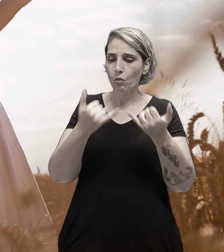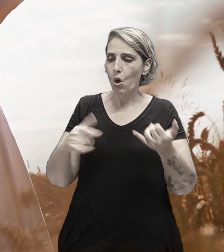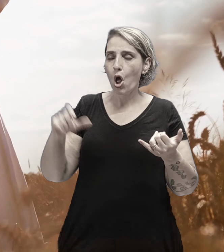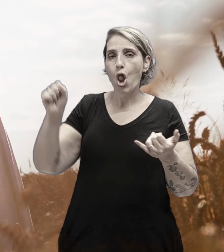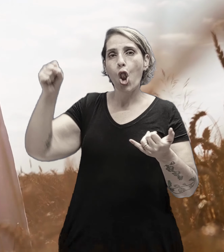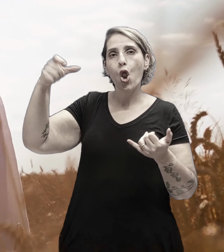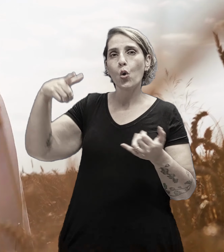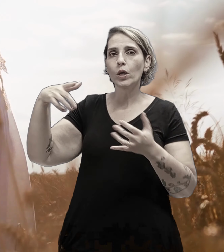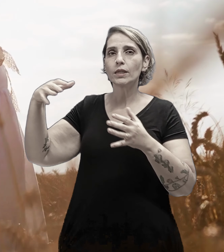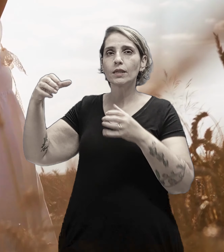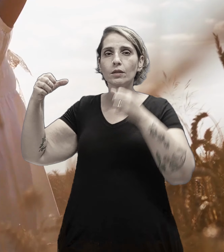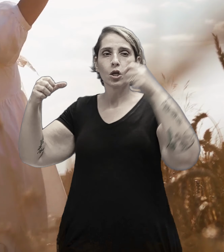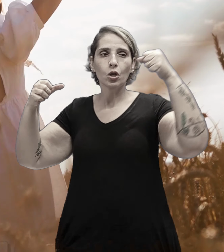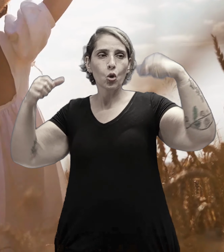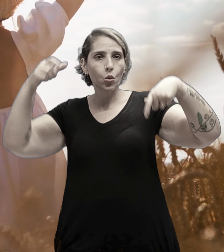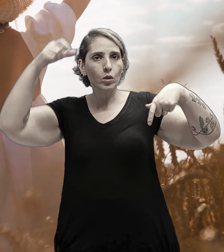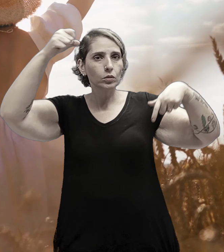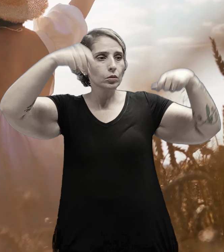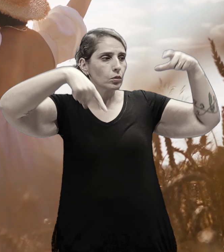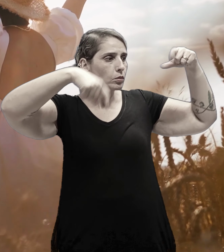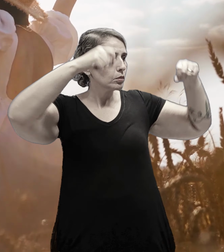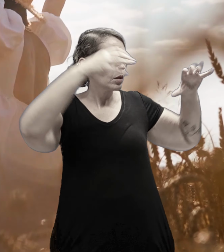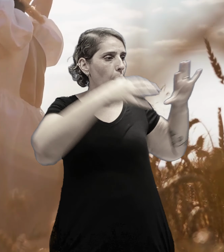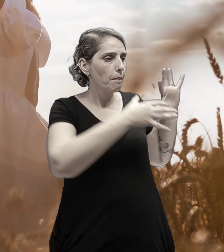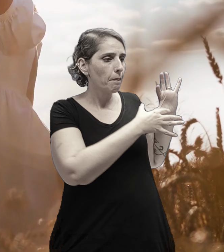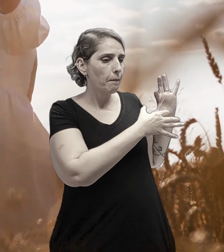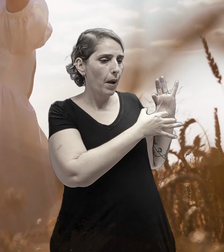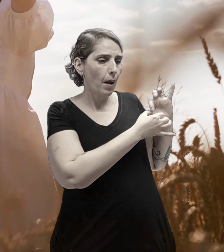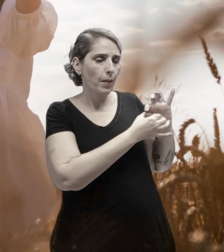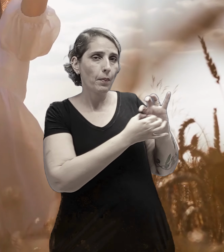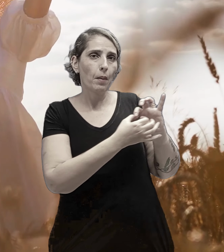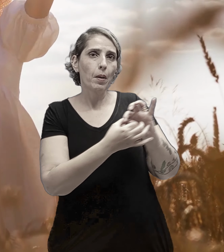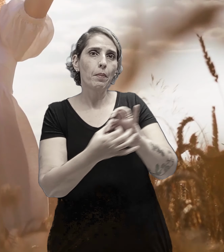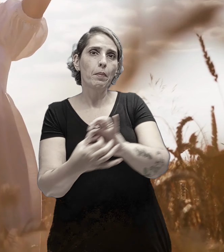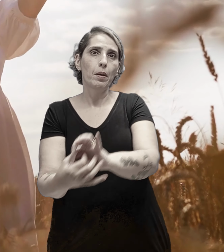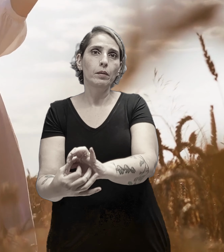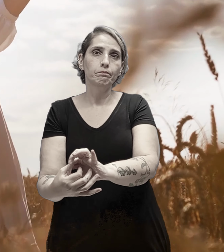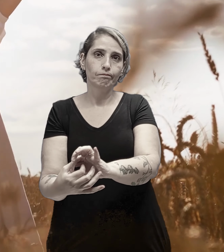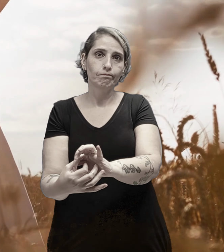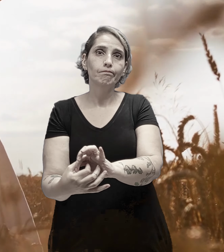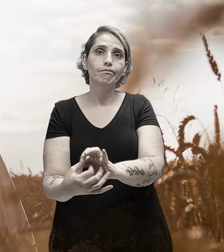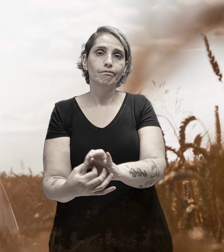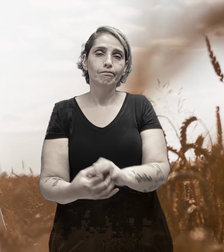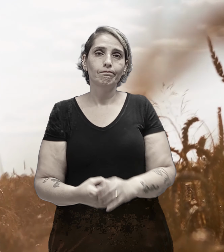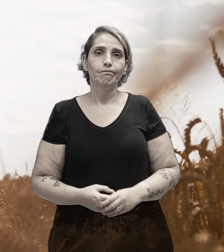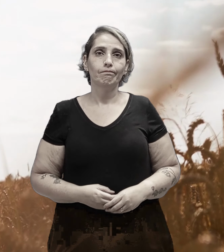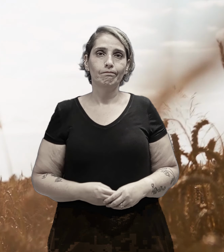conectando cada pequena ação ao todo.